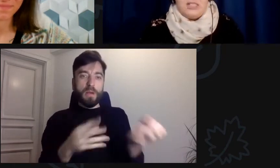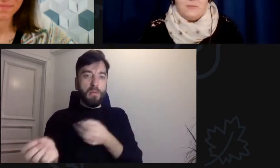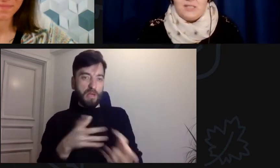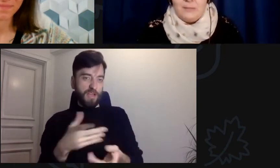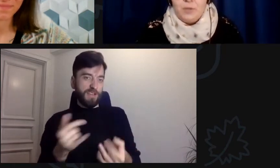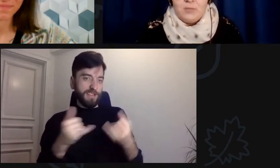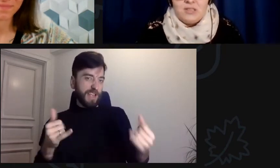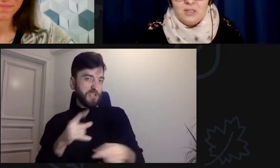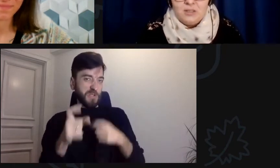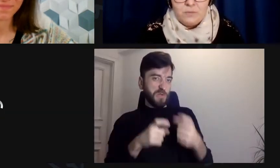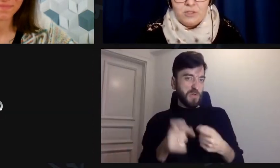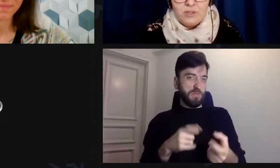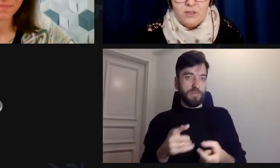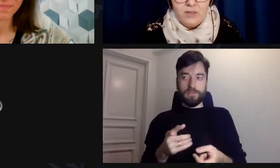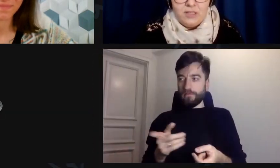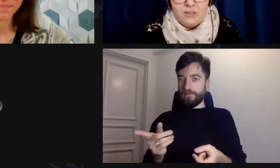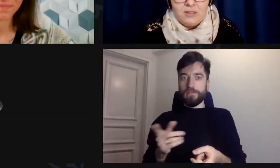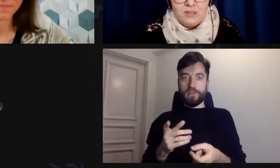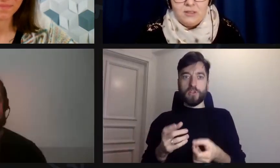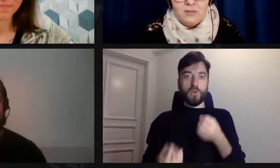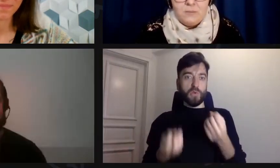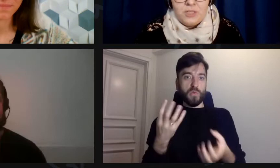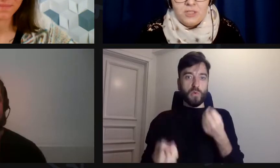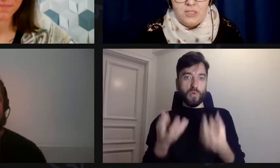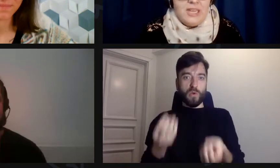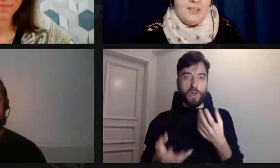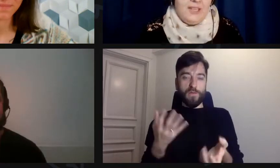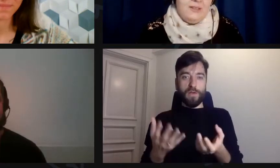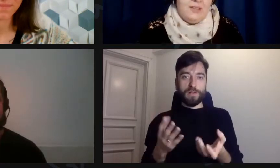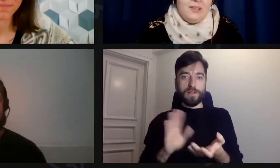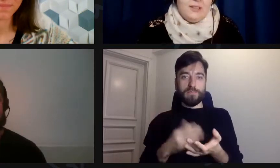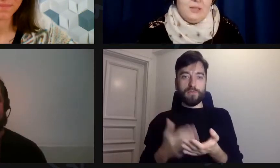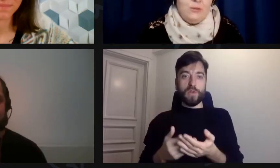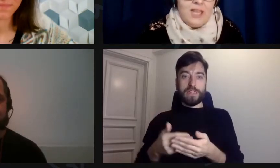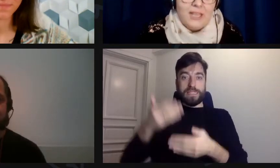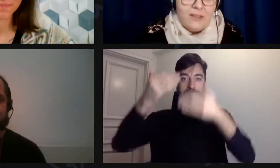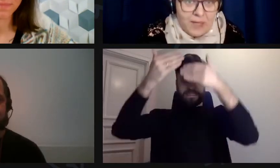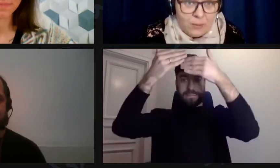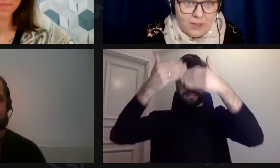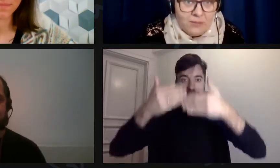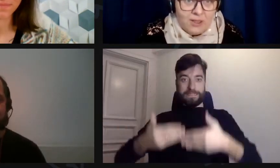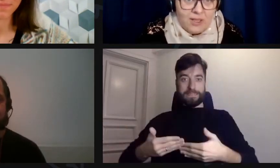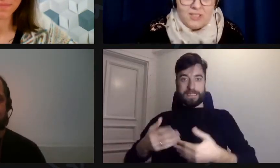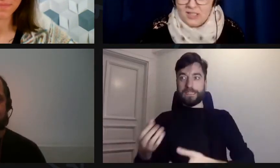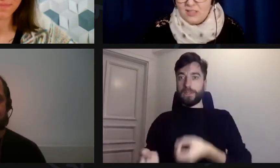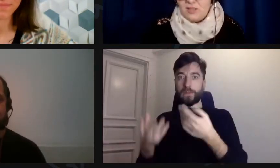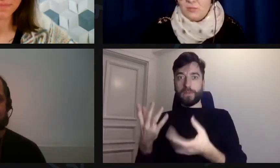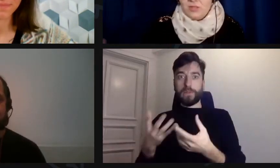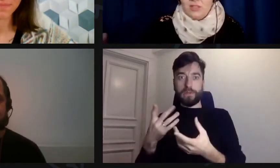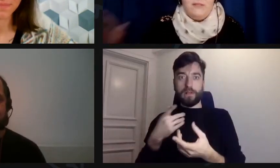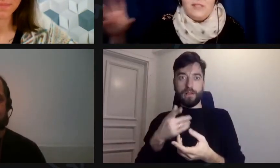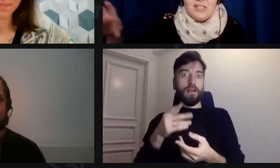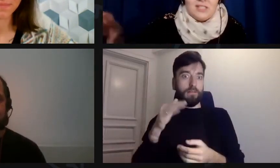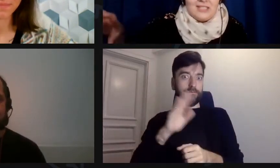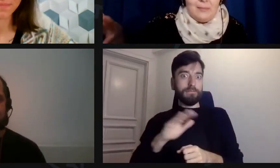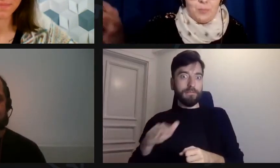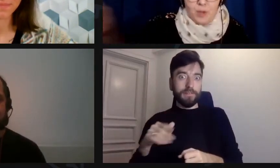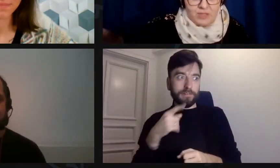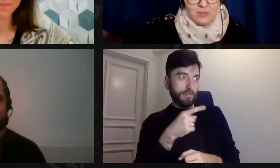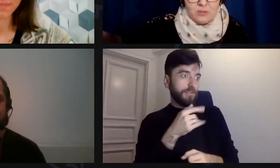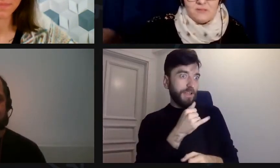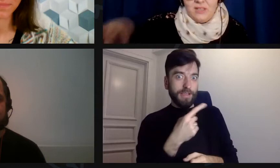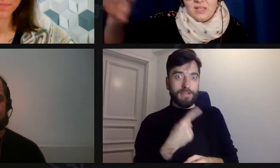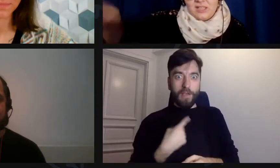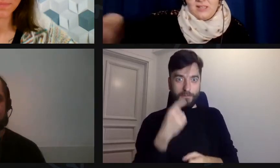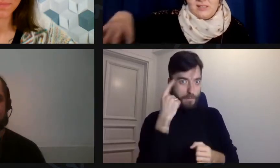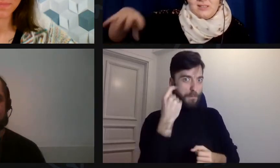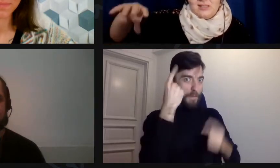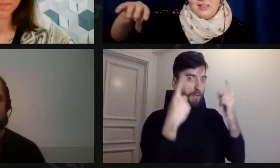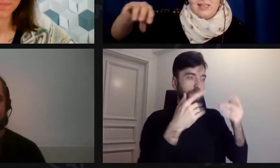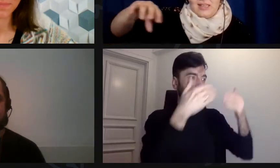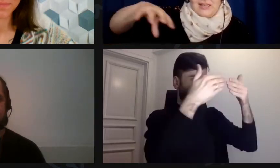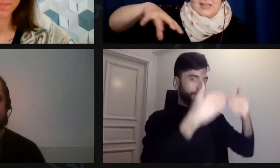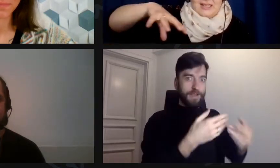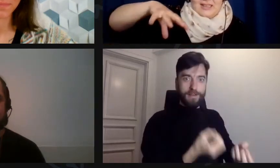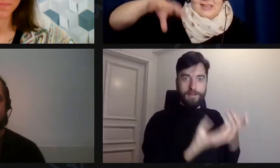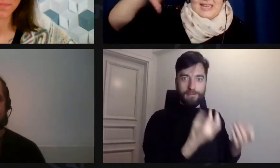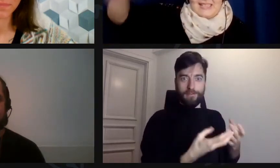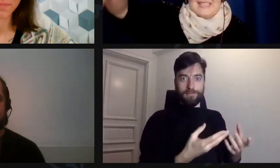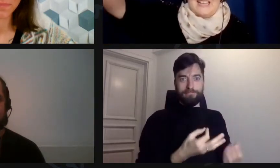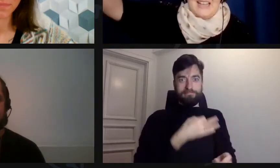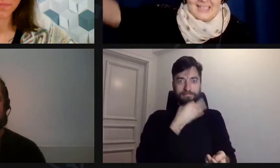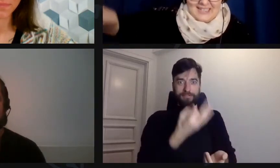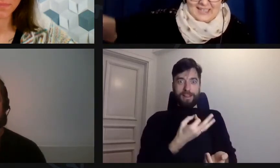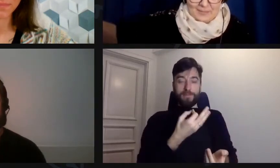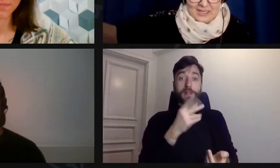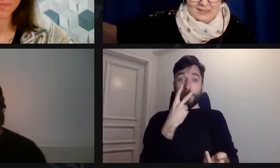Sam pomysł, żeby żonglować przy ścianie na który ja nie wpadłam i widzę, ze sam pomysł rozwija się z klasy na klasę